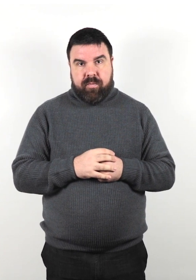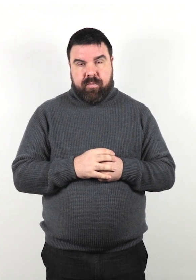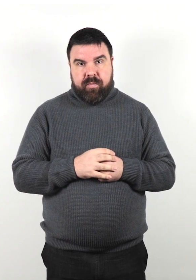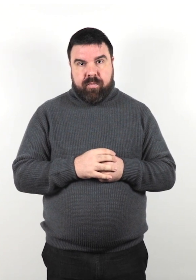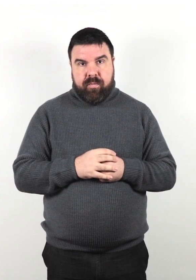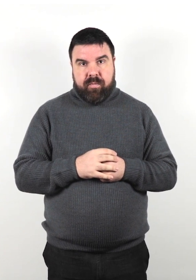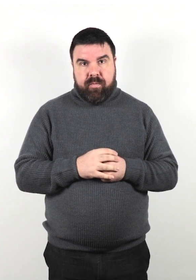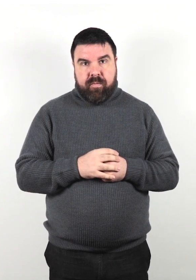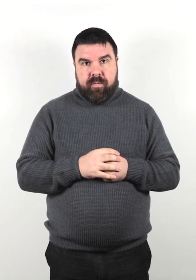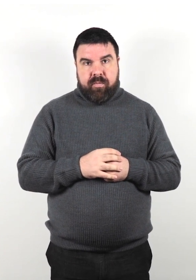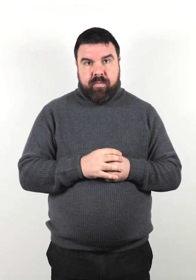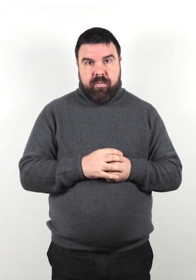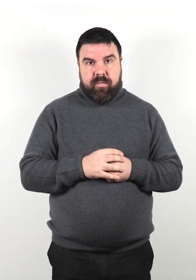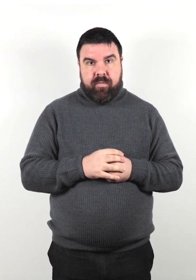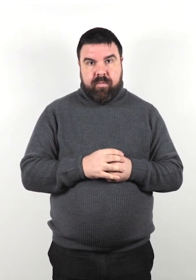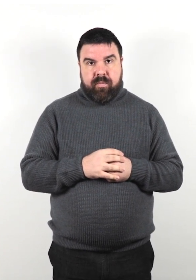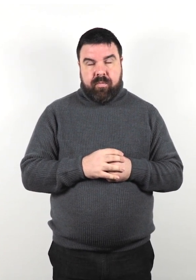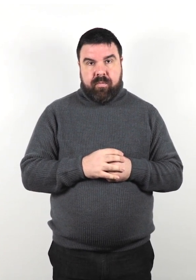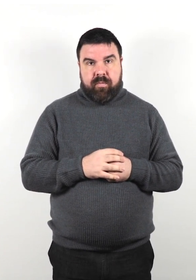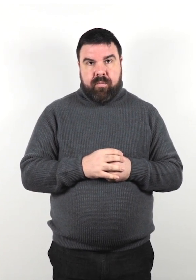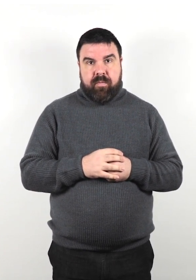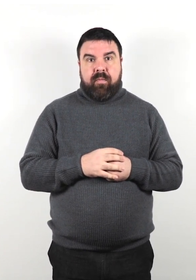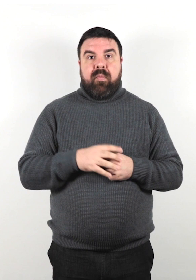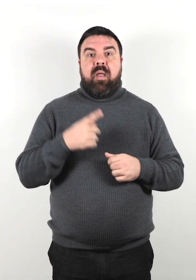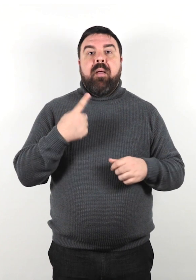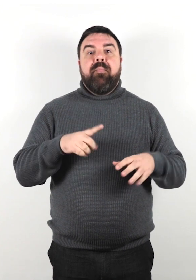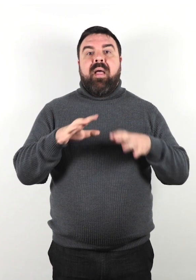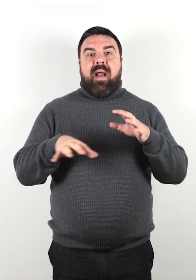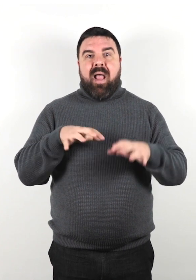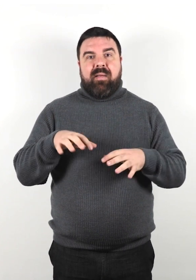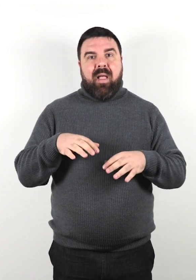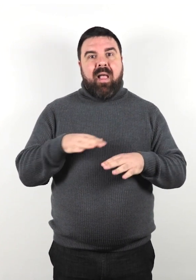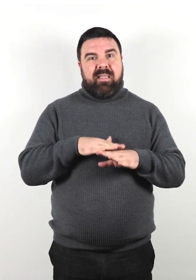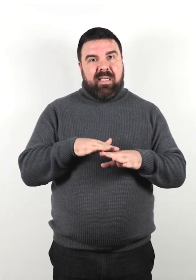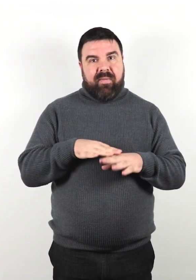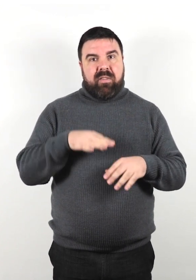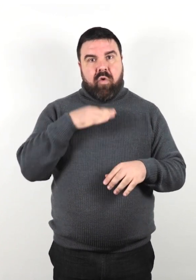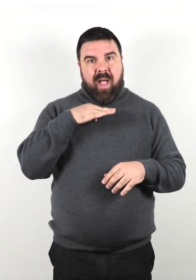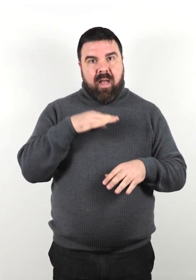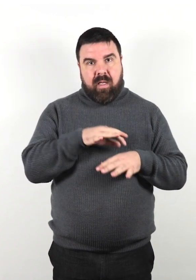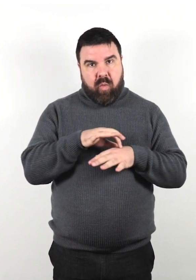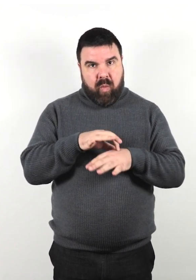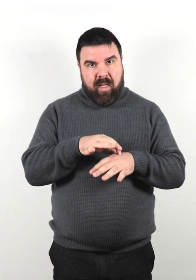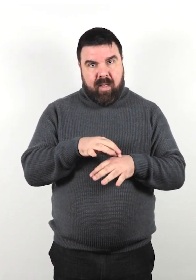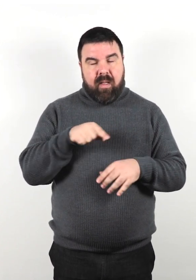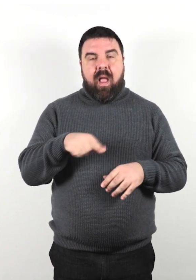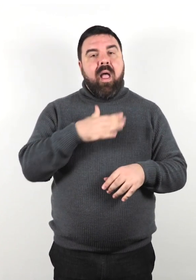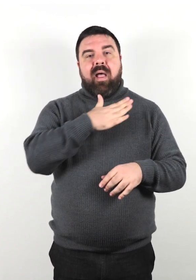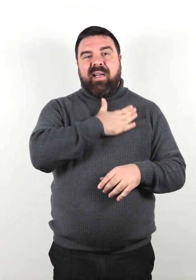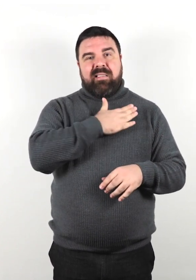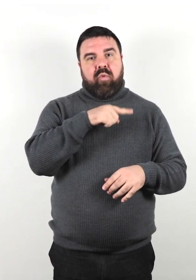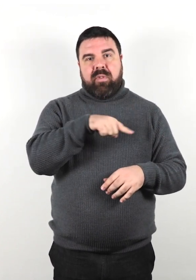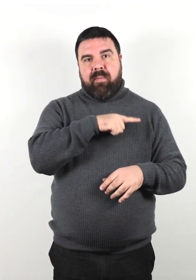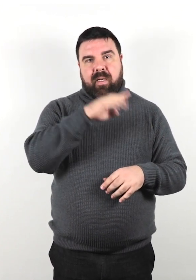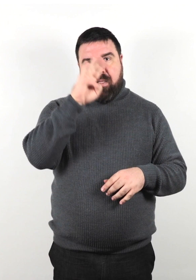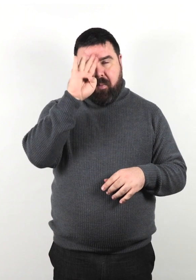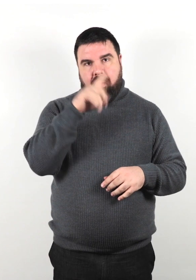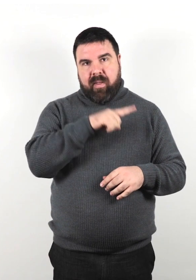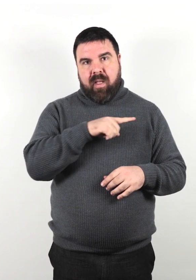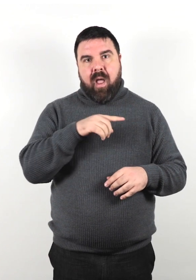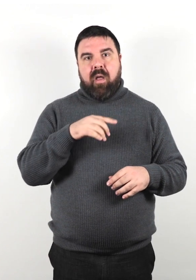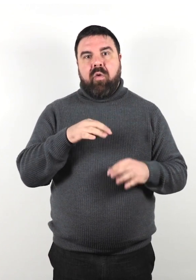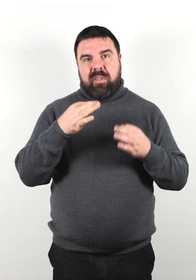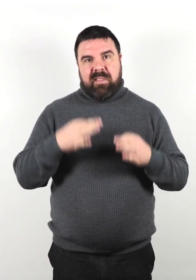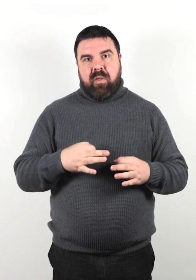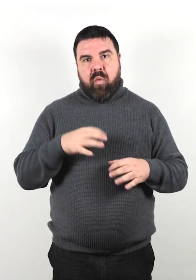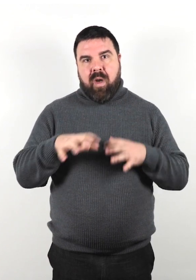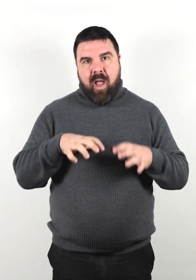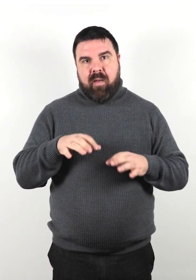Per quanto riguarda gli animali di servizio, di cani guida, è responsabilità del propietario di servizio mantenere al sicuro il animale di servizio.